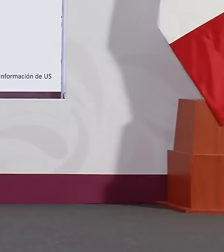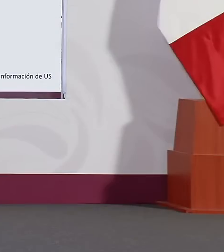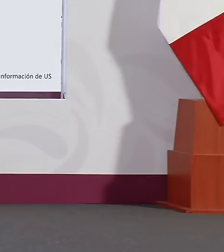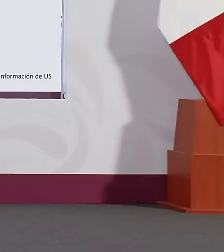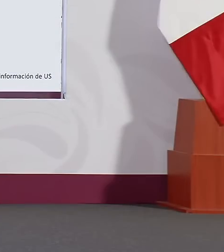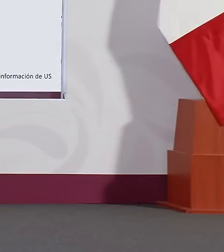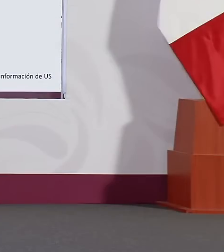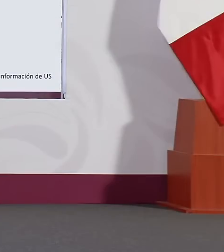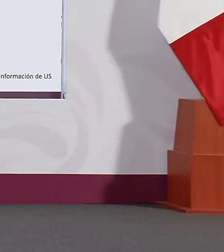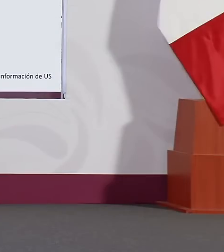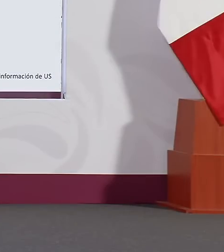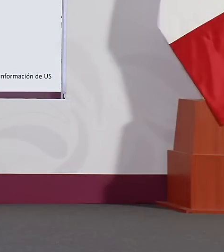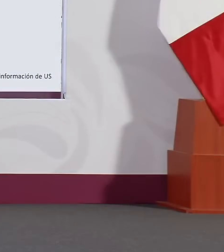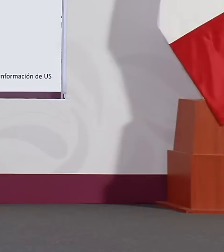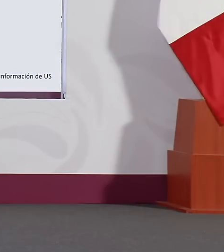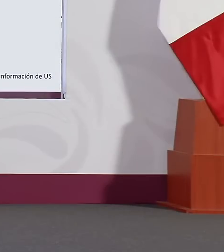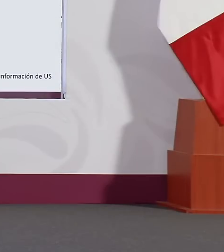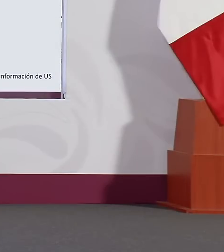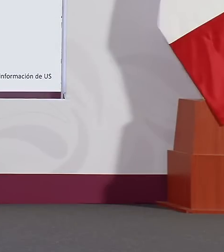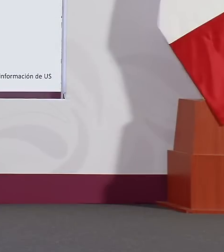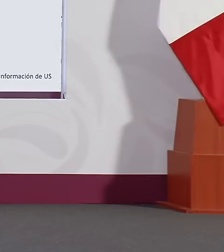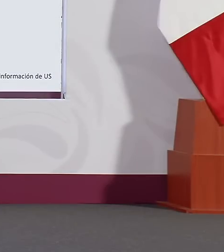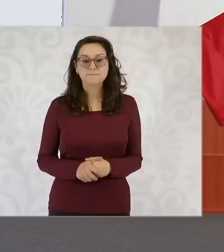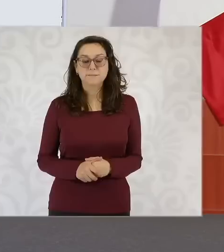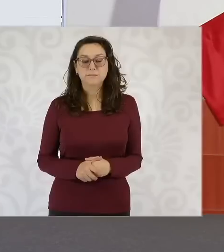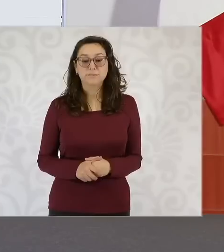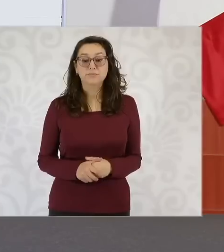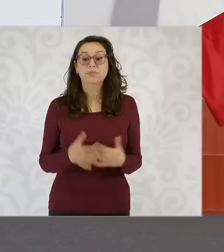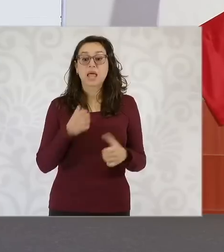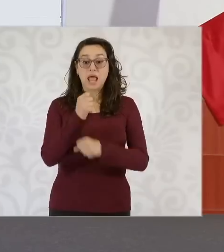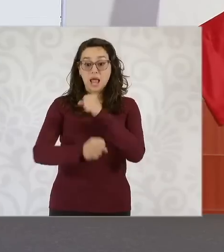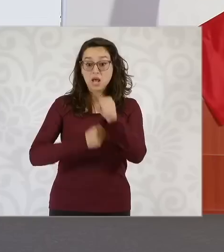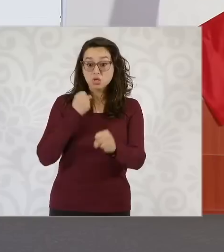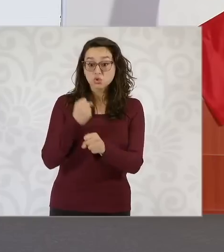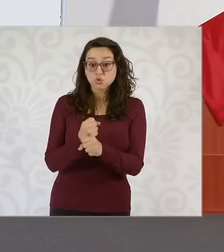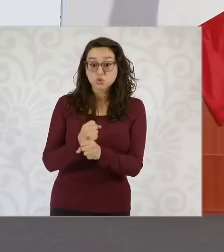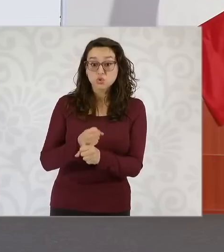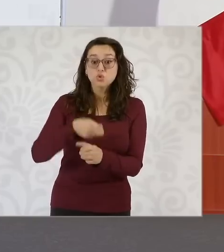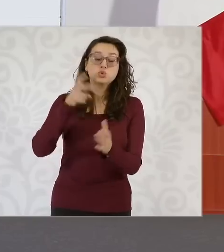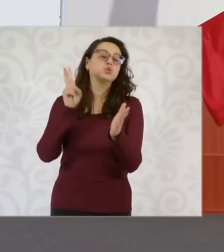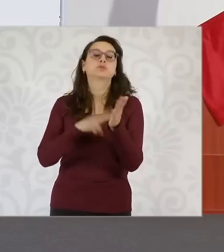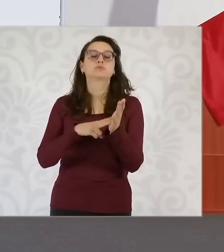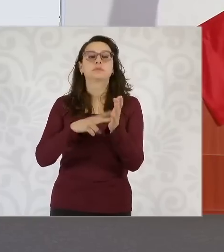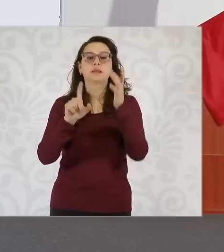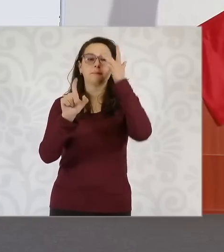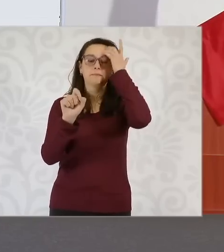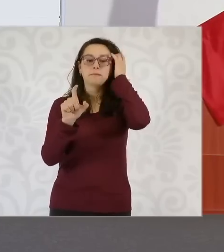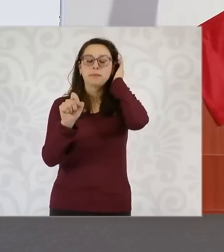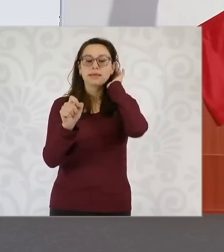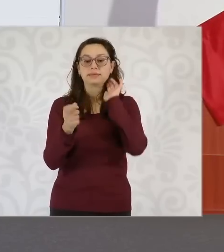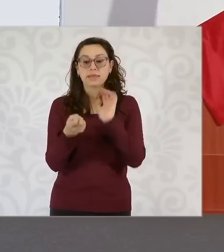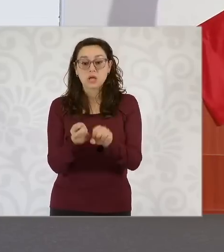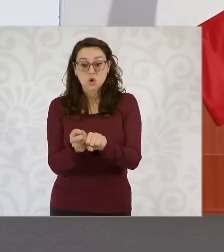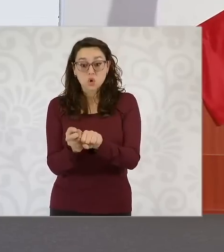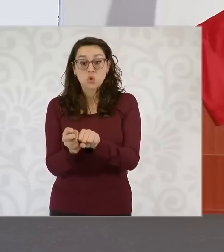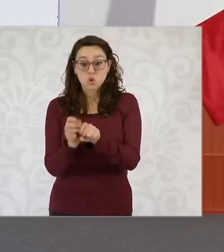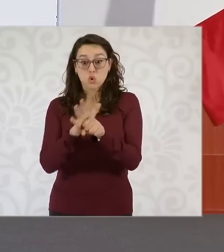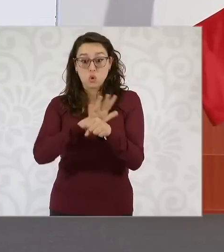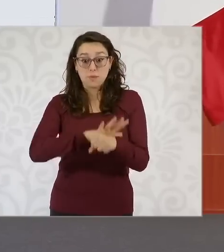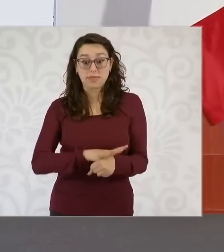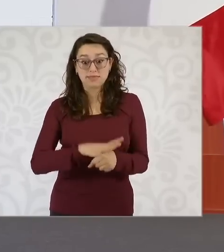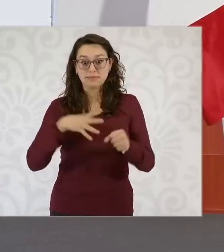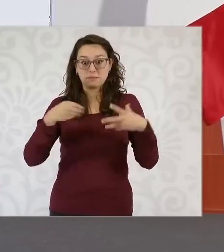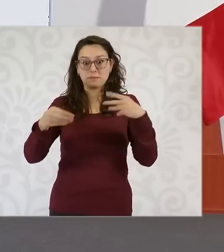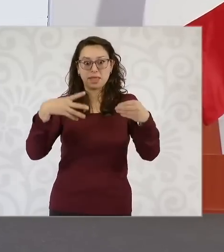importaciones provenientes de Estados Unidos año 2020 aquí estamos en la pandemia y después